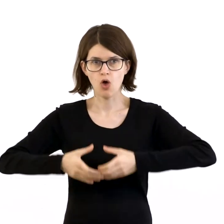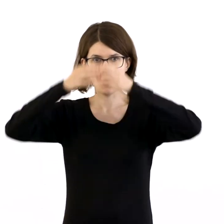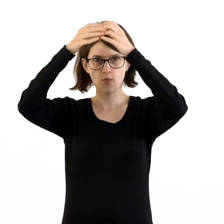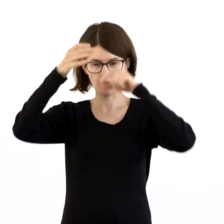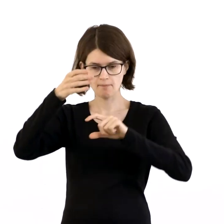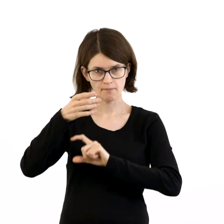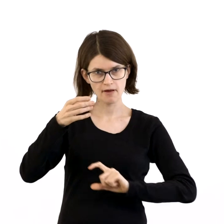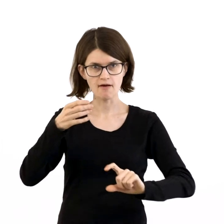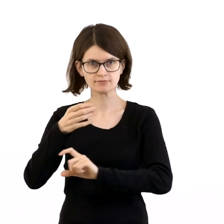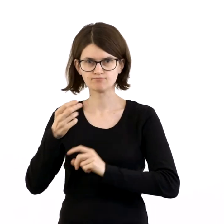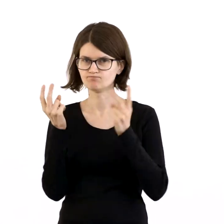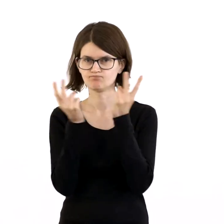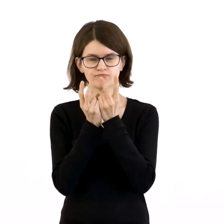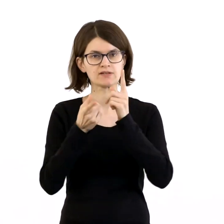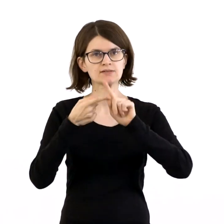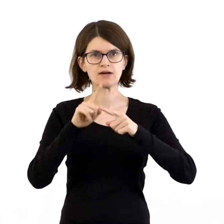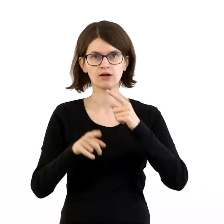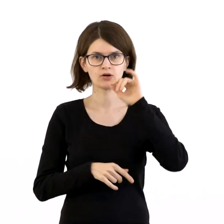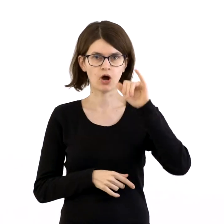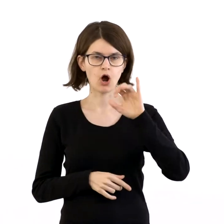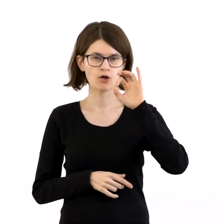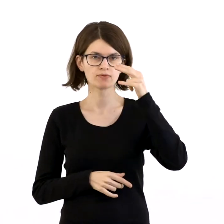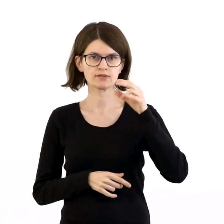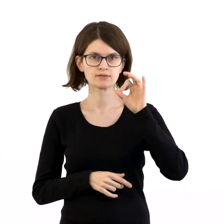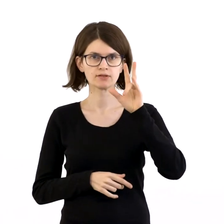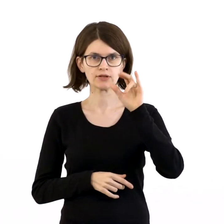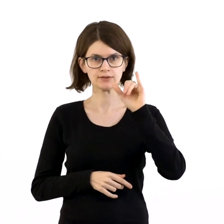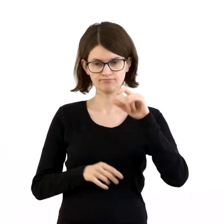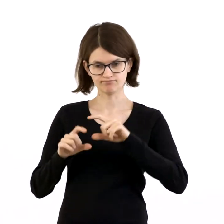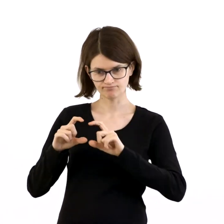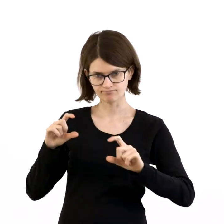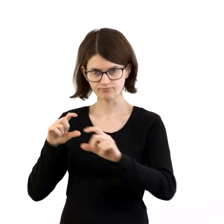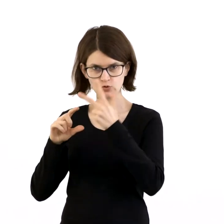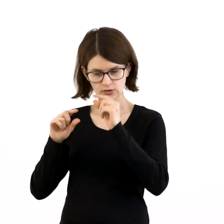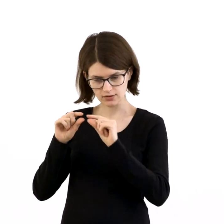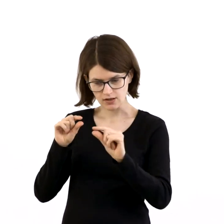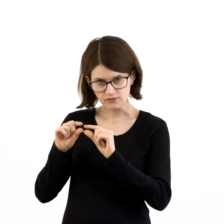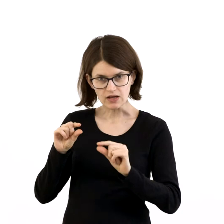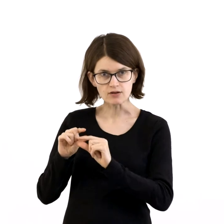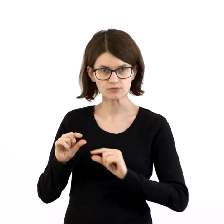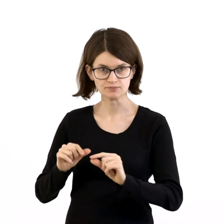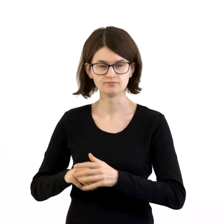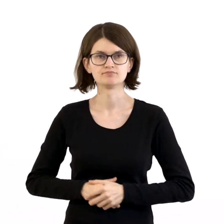Baza – jak w porządku jońskim, czyli była trójczłonowa złożona z dwóch torusów i trochilusu między nimi.